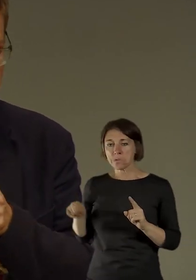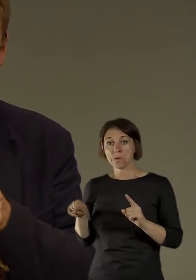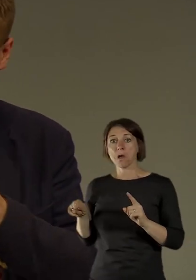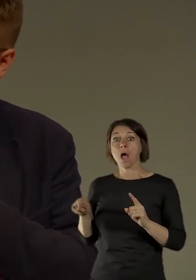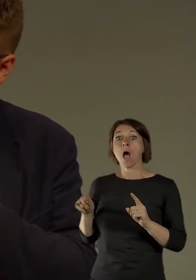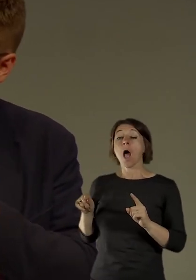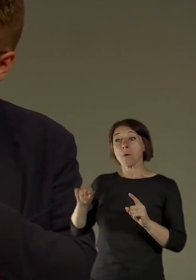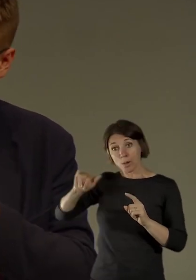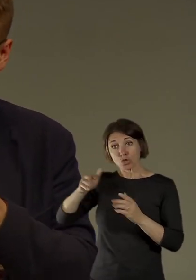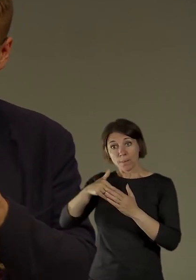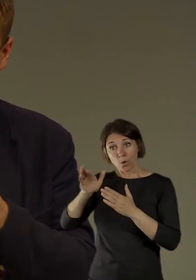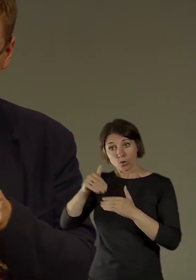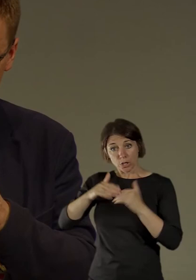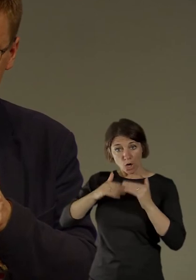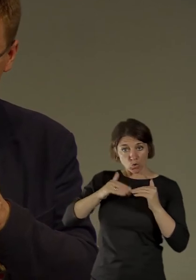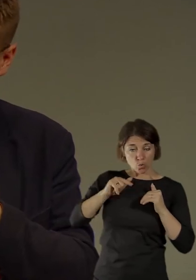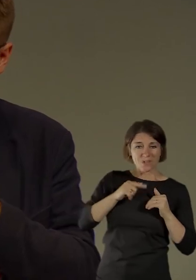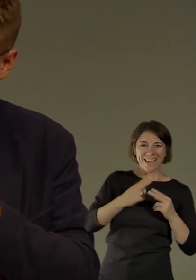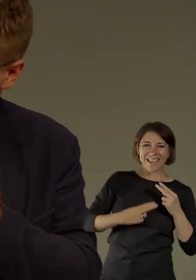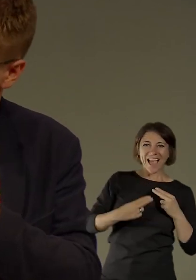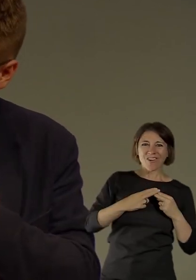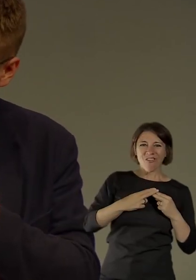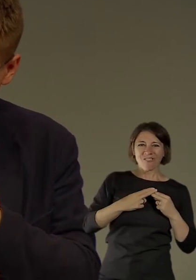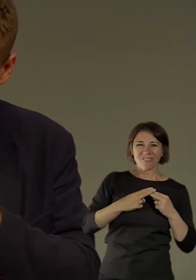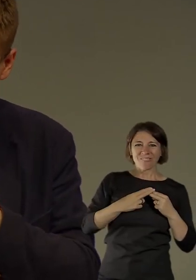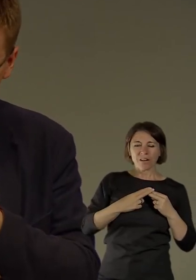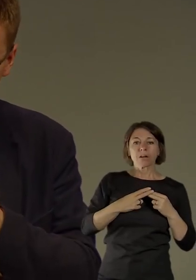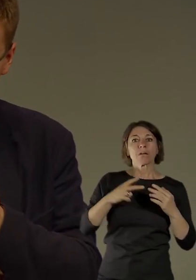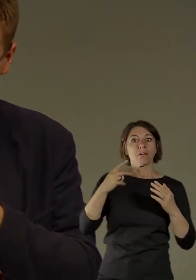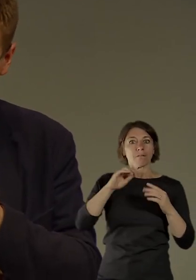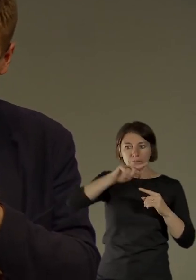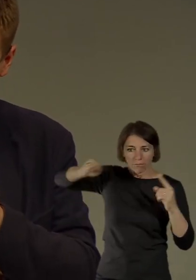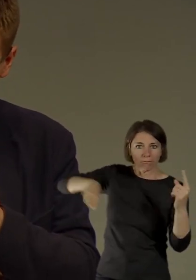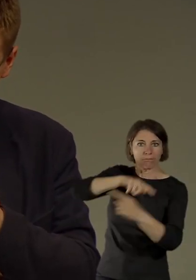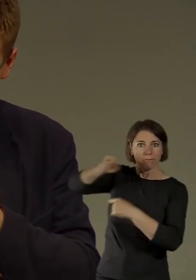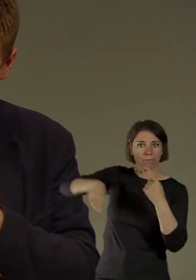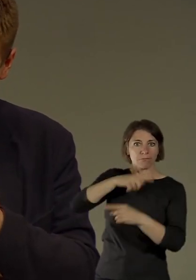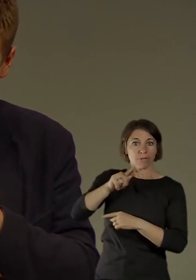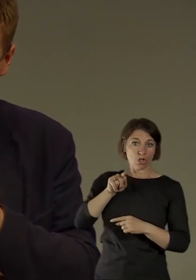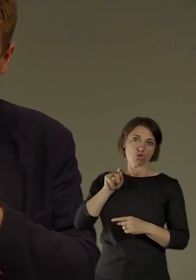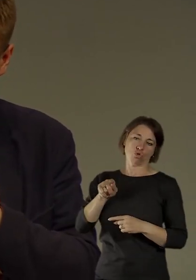Což bude strašně fajn, protože to umožní výhledově zokruhovat tramvajové linky. A myslíme si, že se to má posouvat tímto směrem.